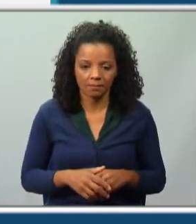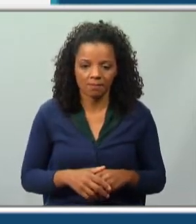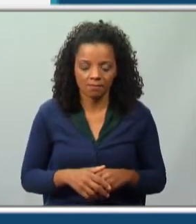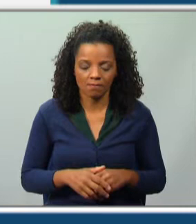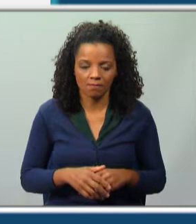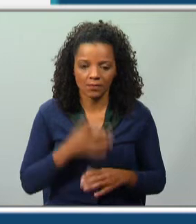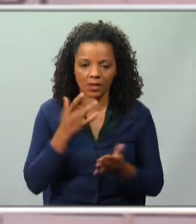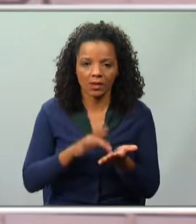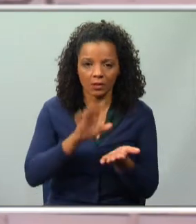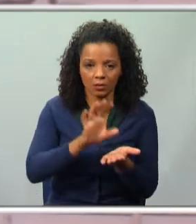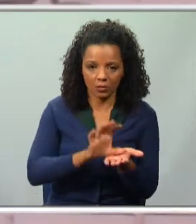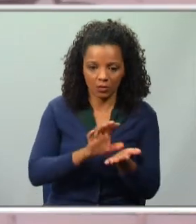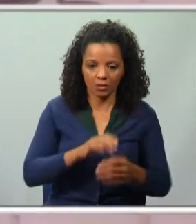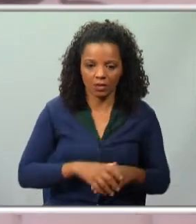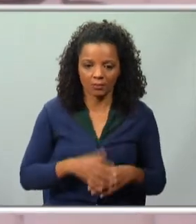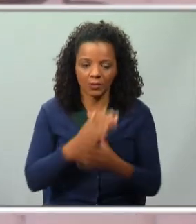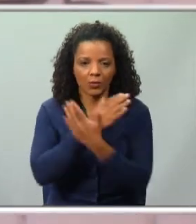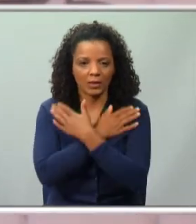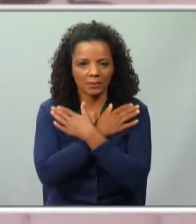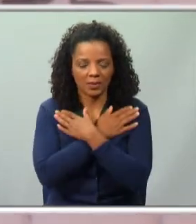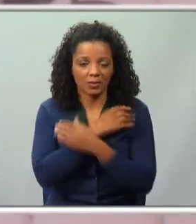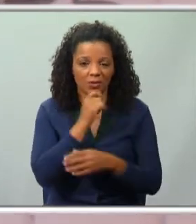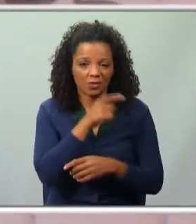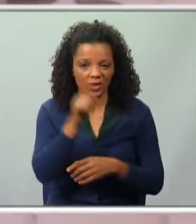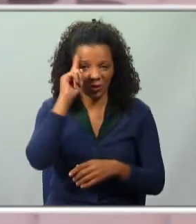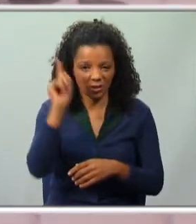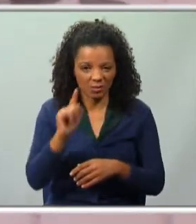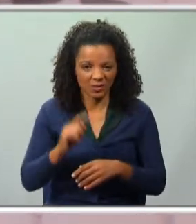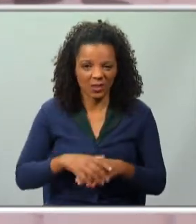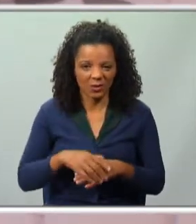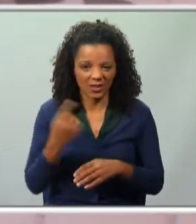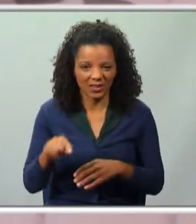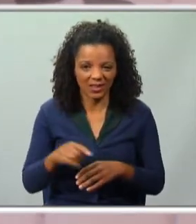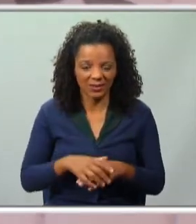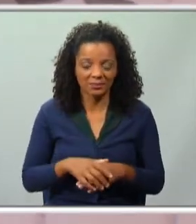dicionário este grande amigo que vocês quiserem saber o que tinham é É verdade 字典這個偉大的朋友你想知道他們有什麼是真的